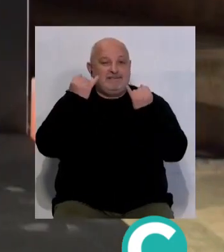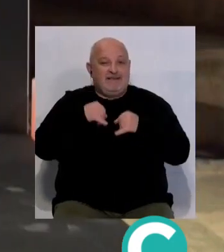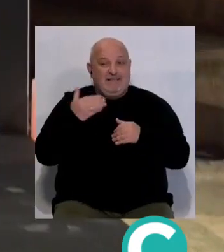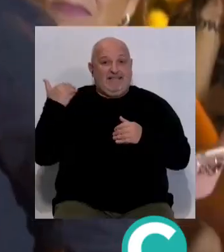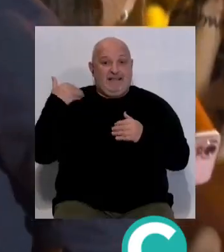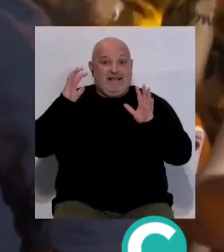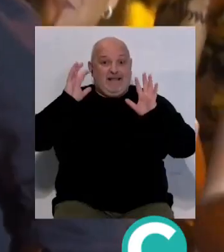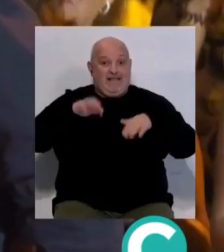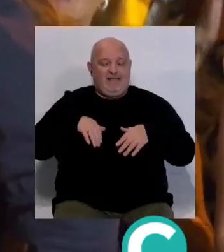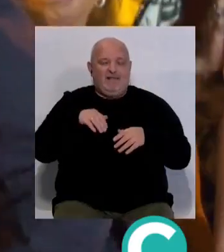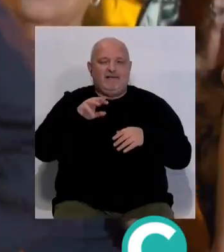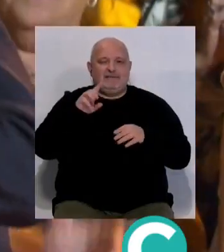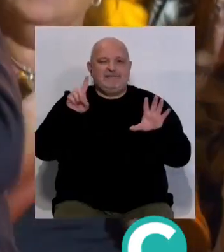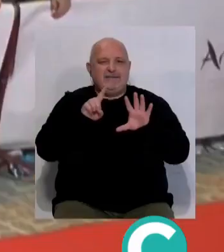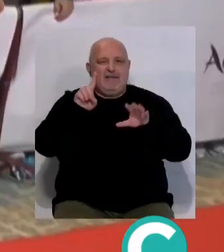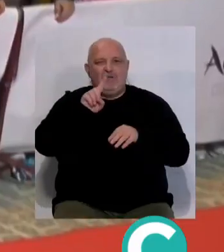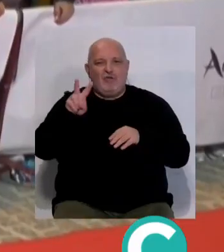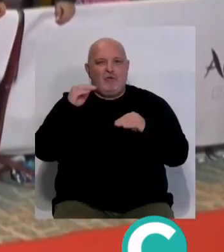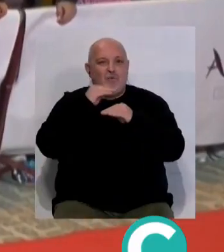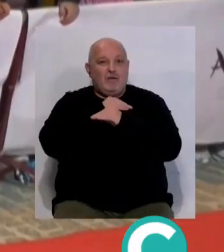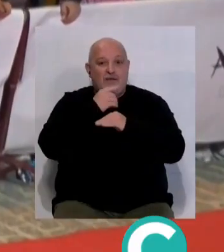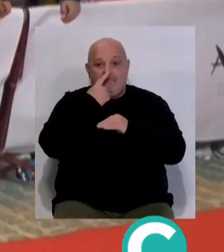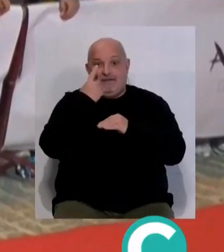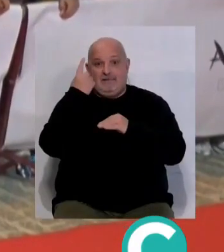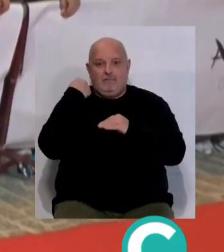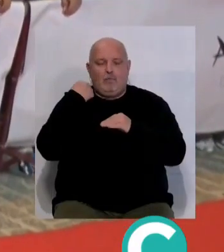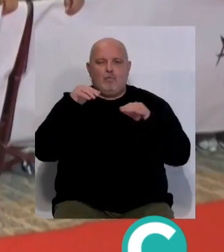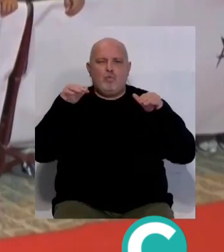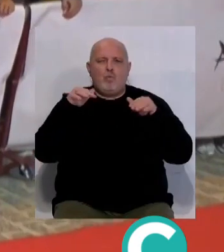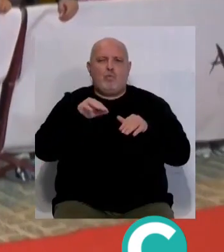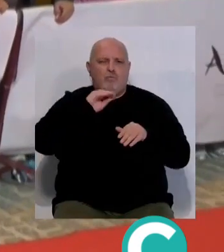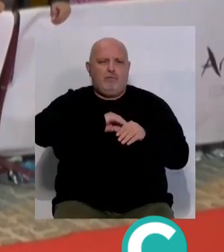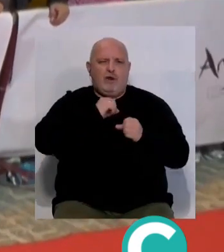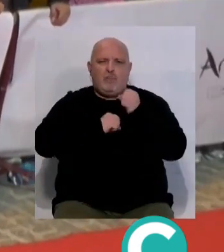en Cádiz entre el 6 y el 12 de octubre del pasado año tuvo un impacto económico global